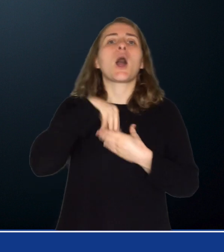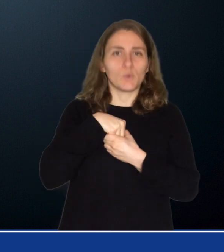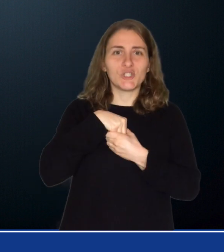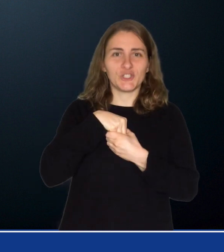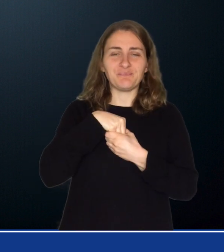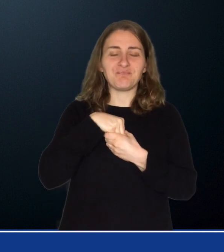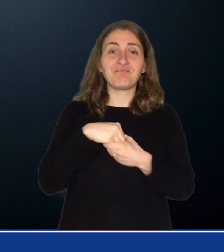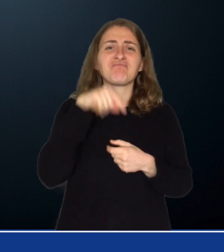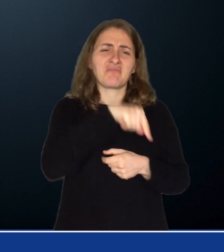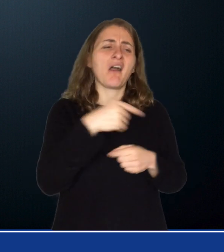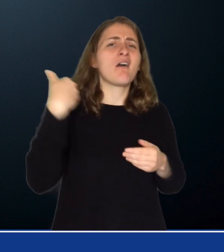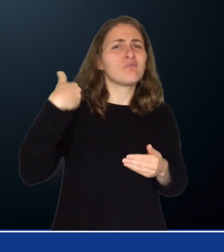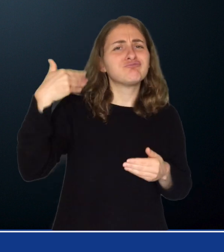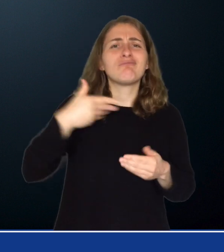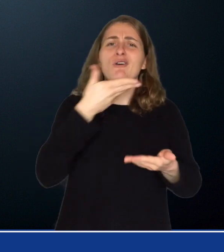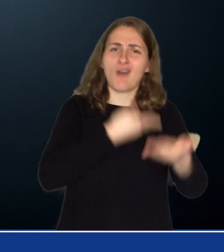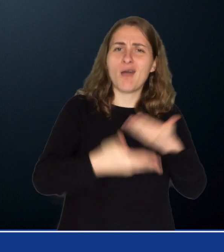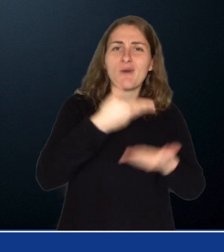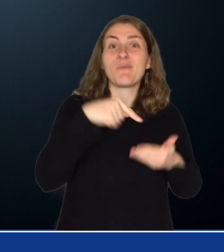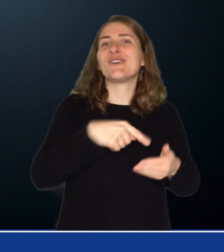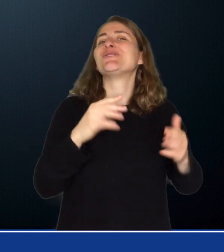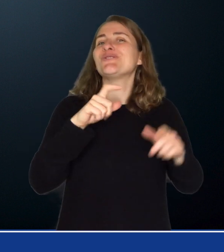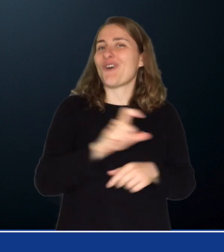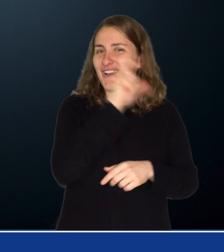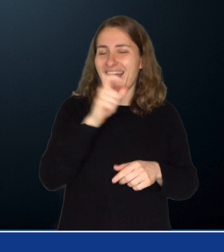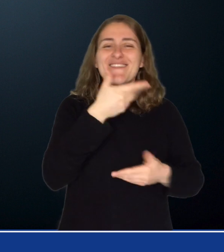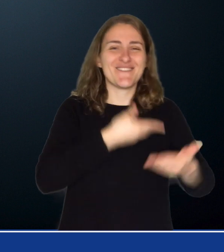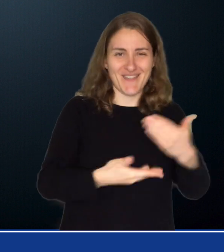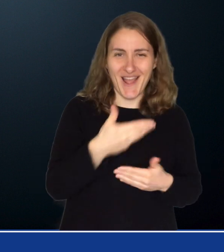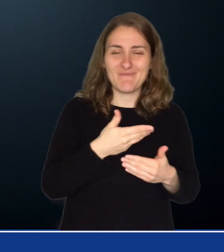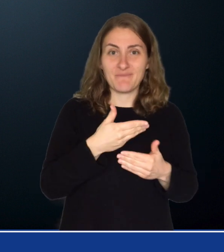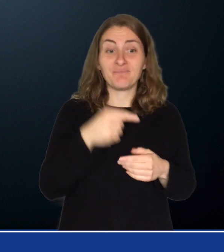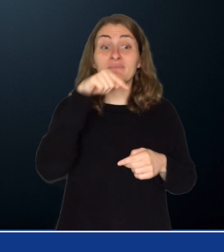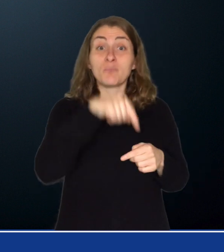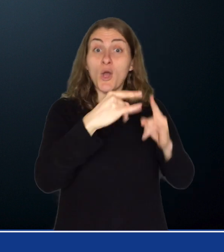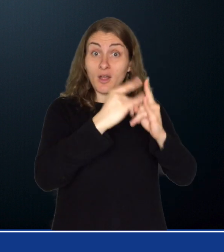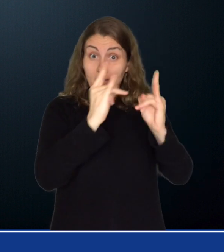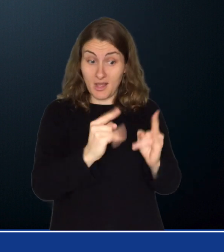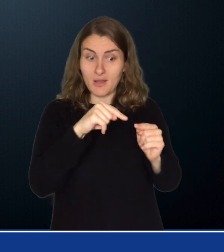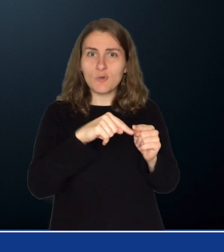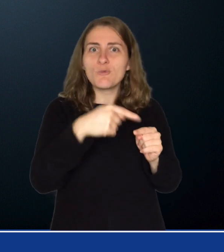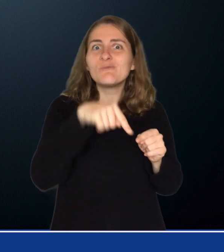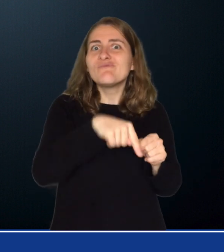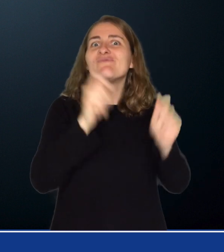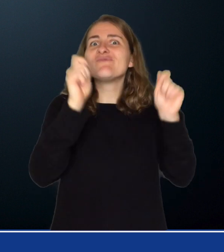con cui abbiamo organizzato questo 2 aprile e collaborato spesso negli ultimi anni.